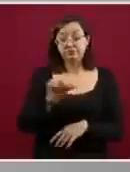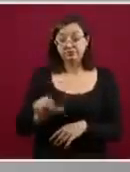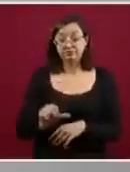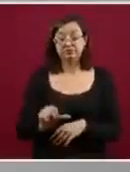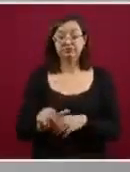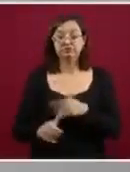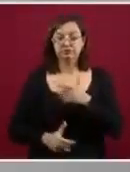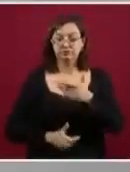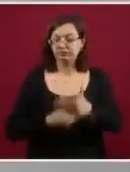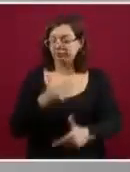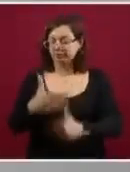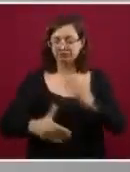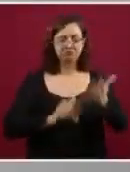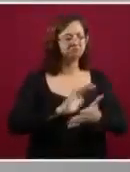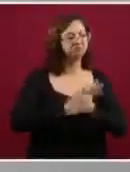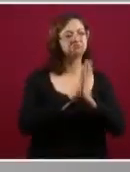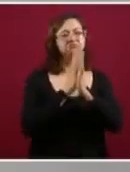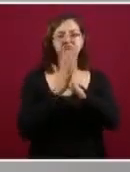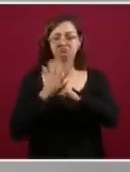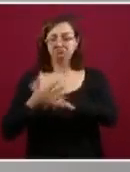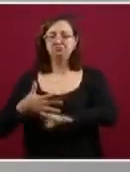la transformación de la vida pública del país.